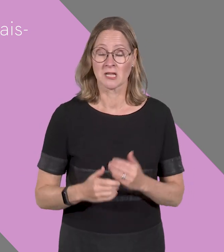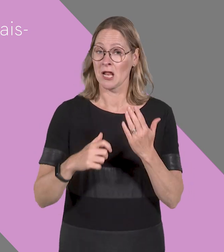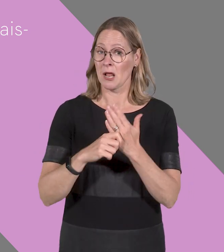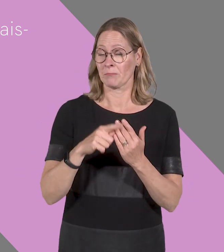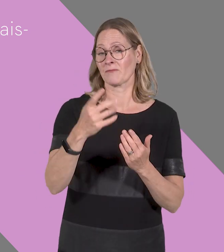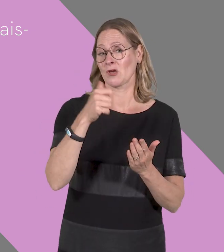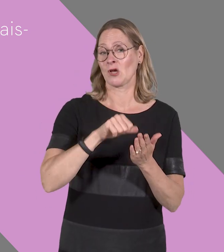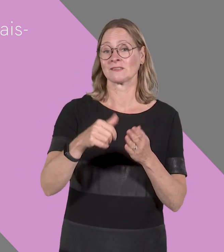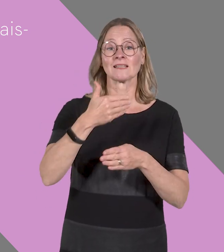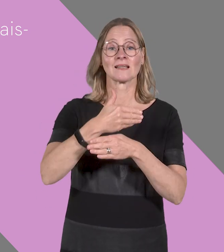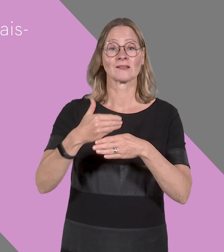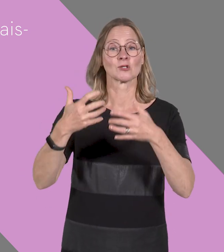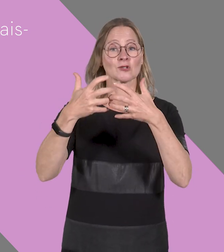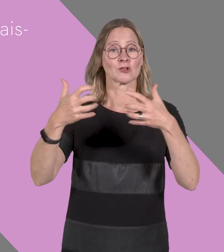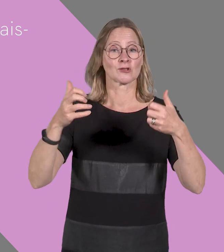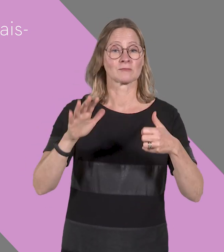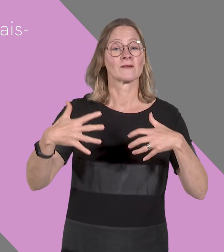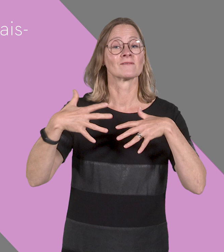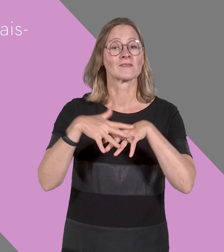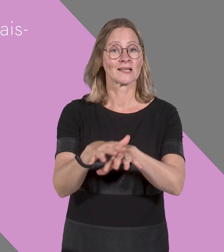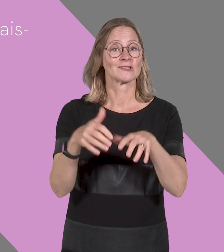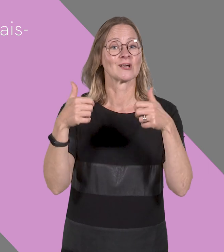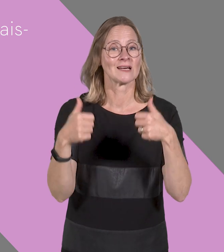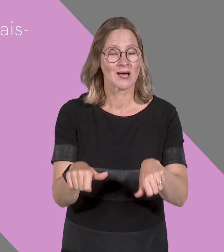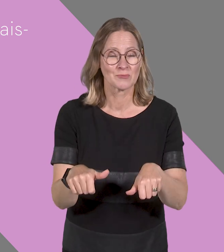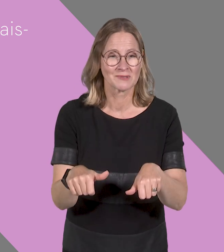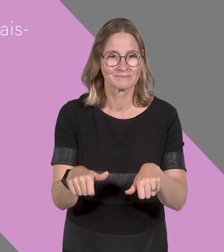ja lippusi voit ostaa Teatteri Totin verkkokaupasta.